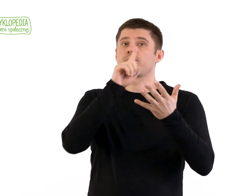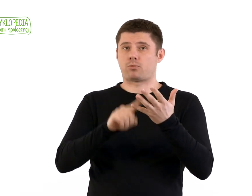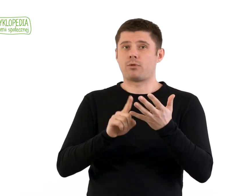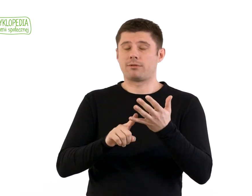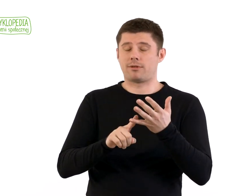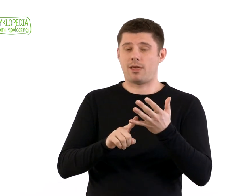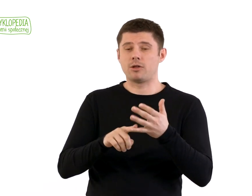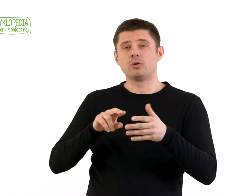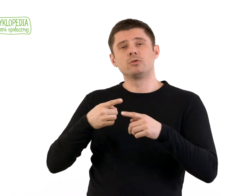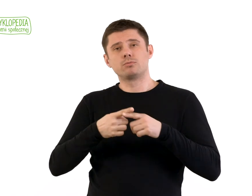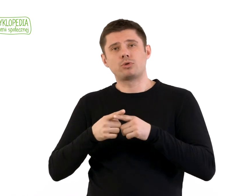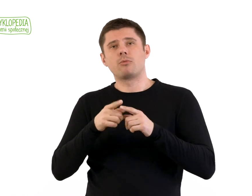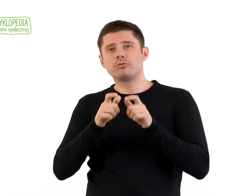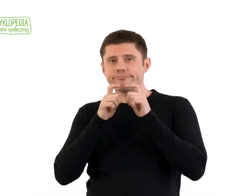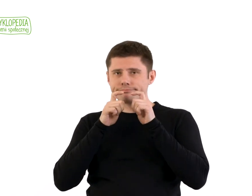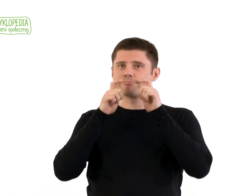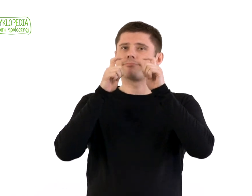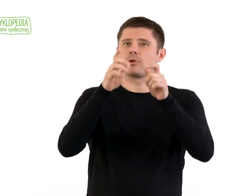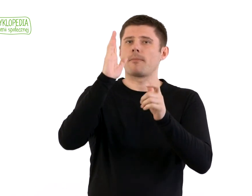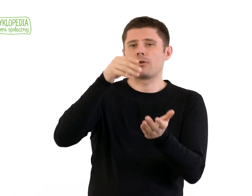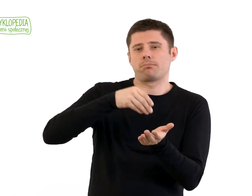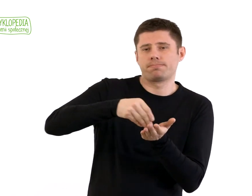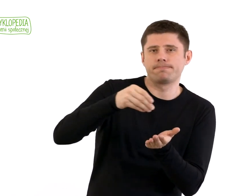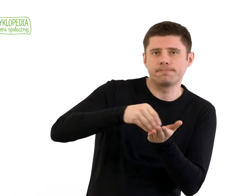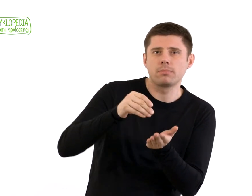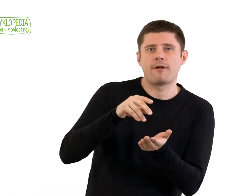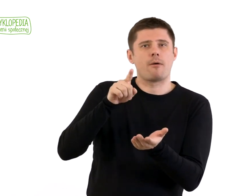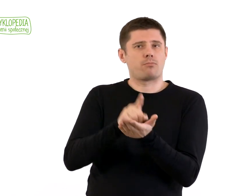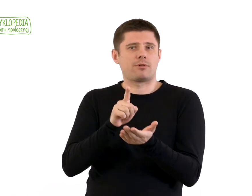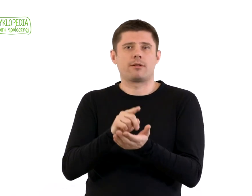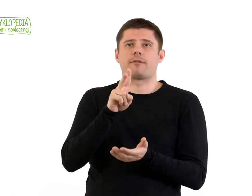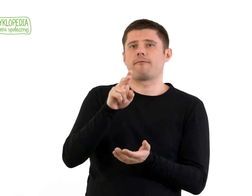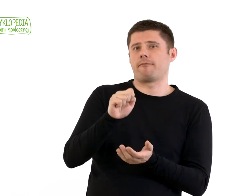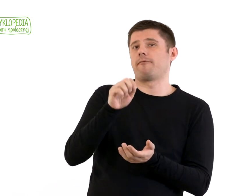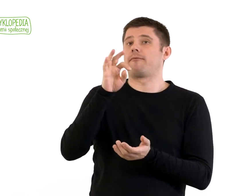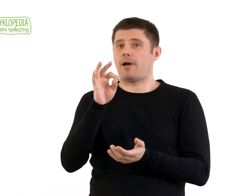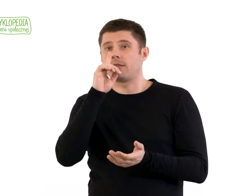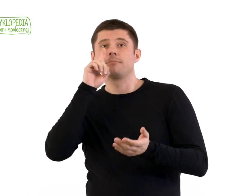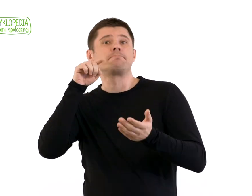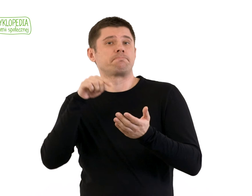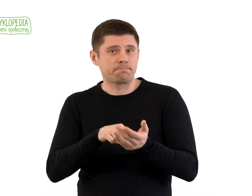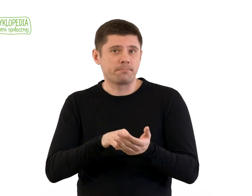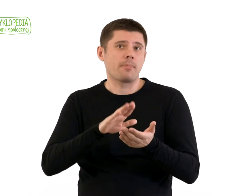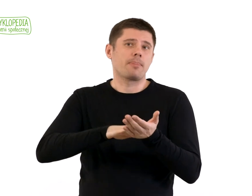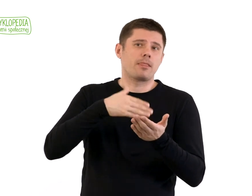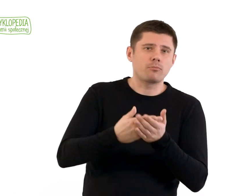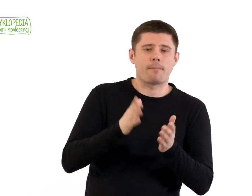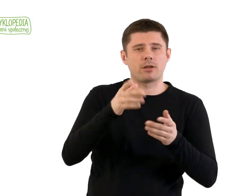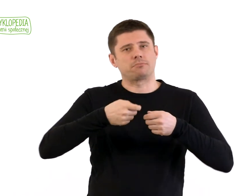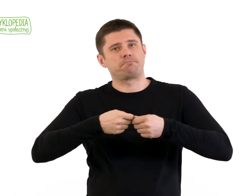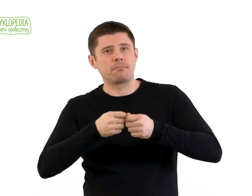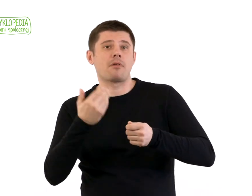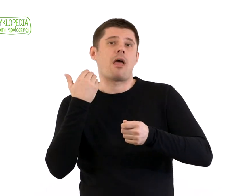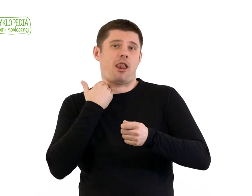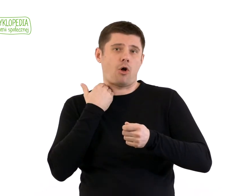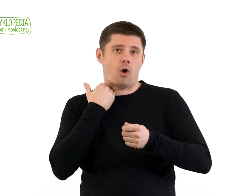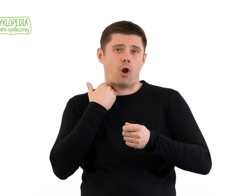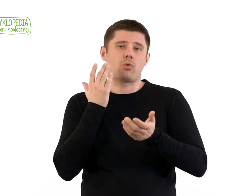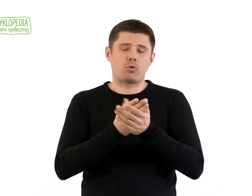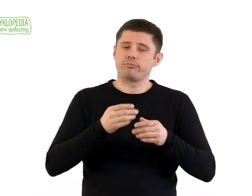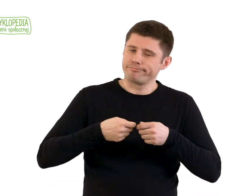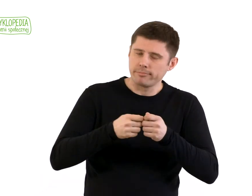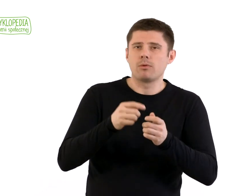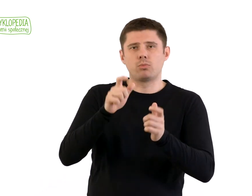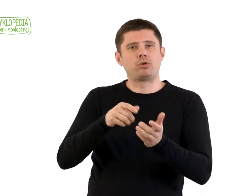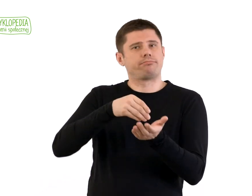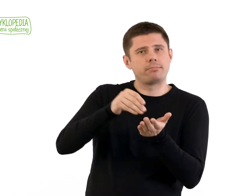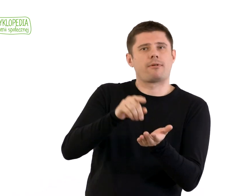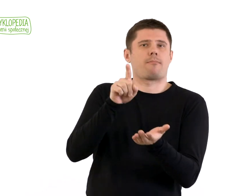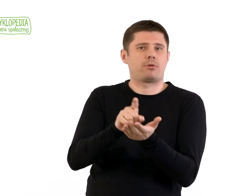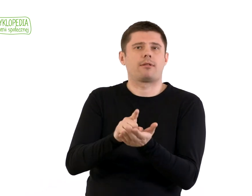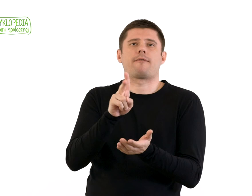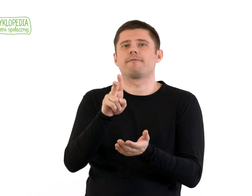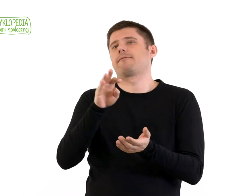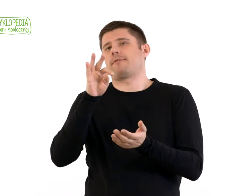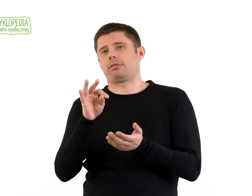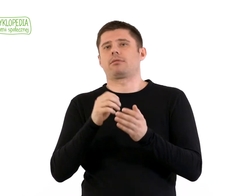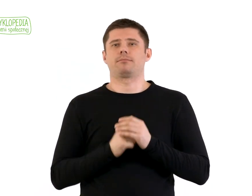zarejestrowanie spółdzielni jako płatnika VAT (jeśli będzie ona prowadzić działalność VAT, np. sprzedaż alkoholu).